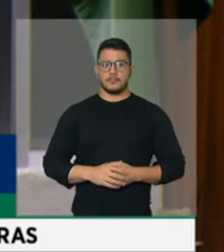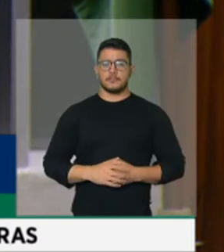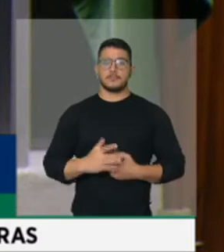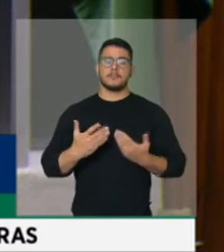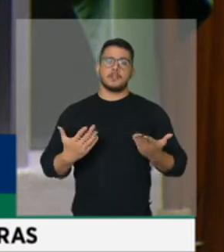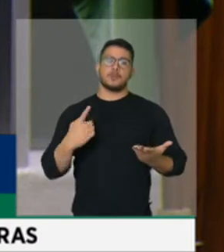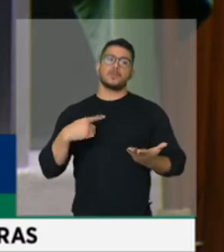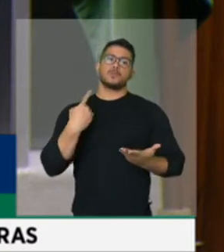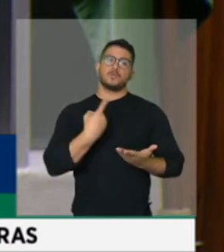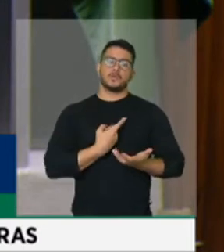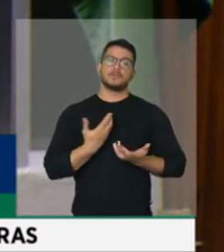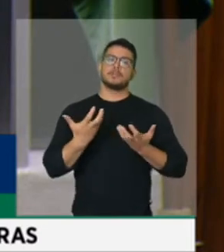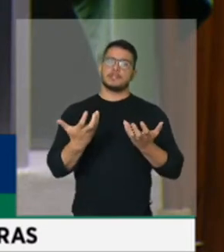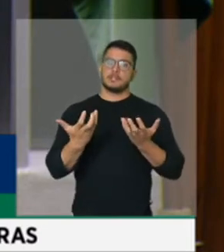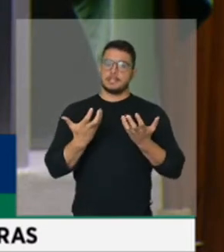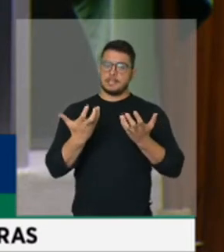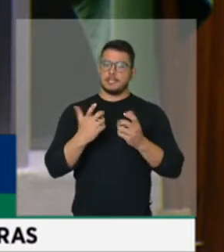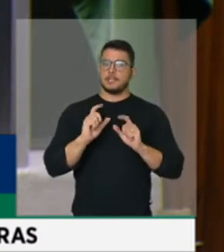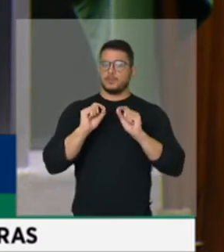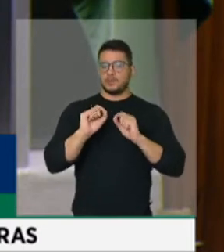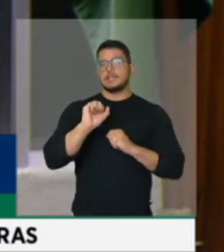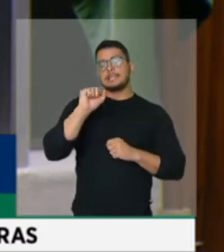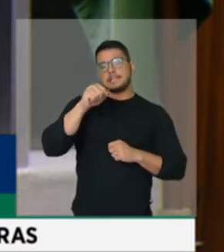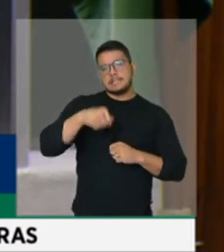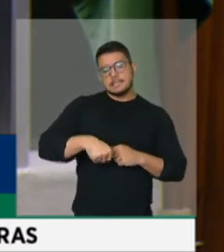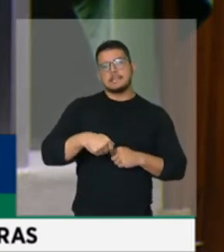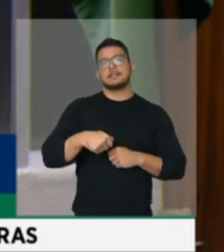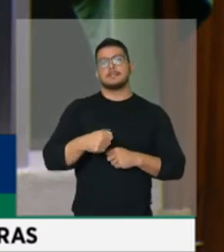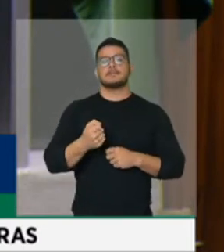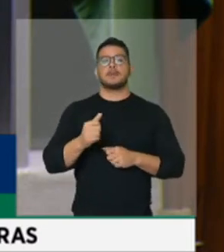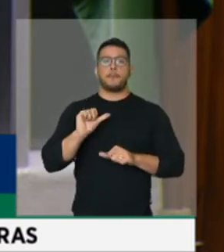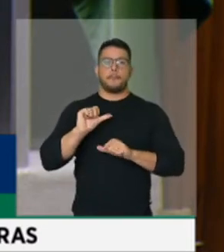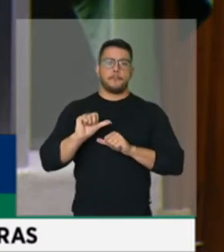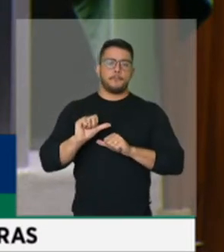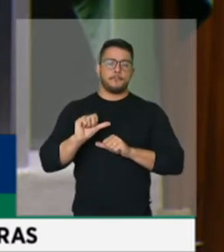GOVERNO TEMER... E AGORA... NO NOSSO GOVERNO NO GOVERNO DO PRESIDENTE BOLSONARO. PORTANTO, SENHOR PRESIDENTE,